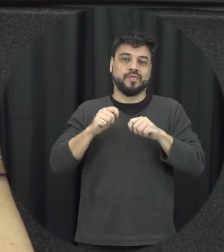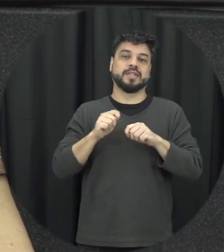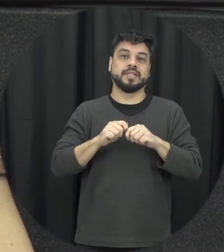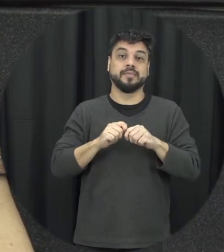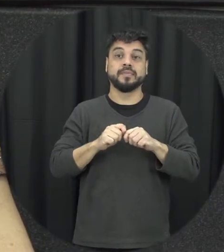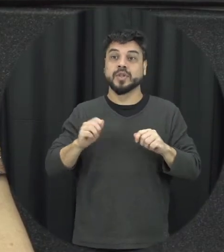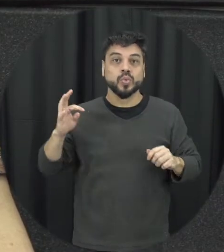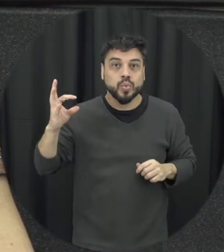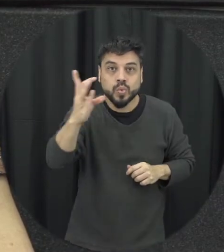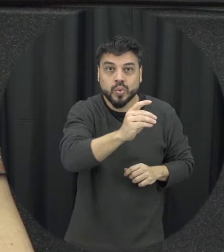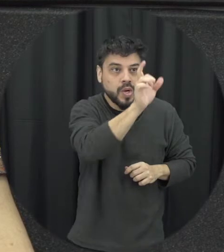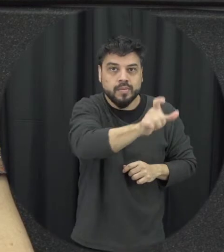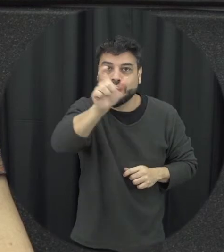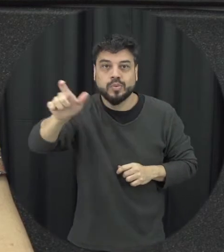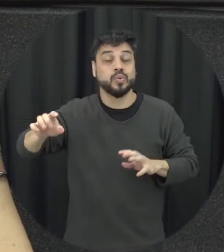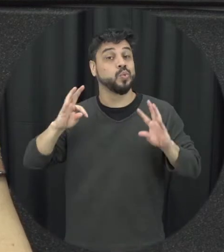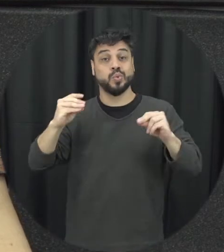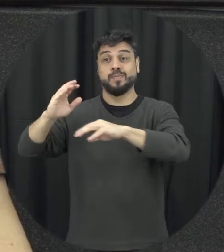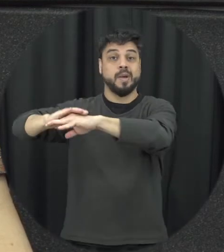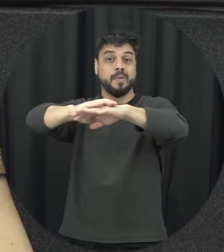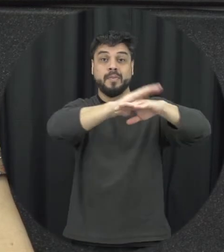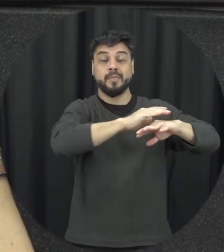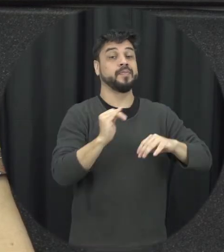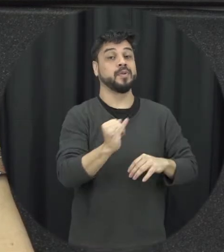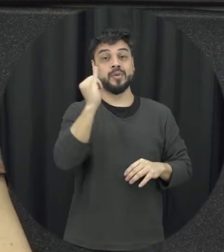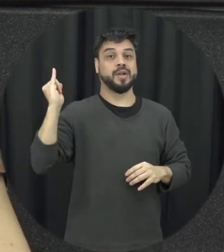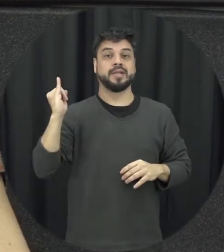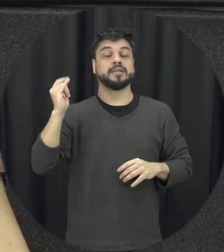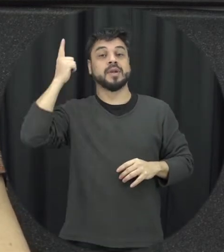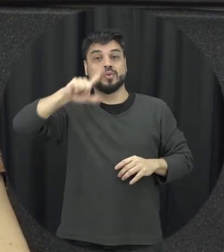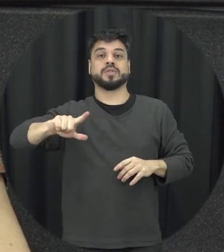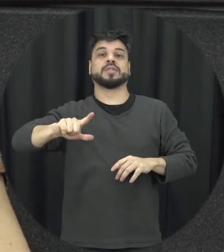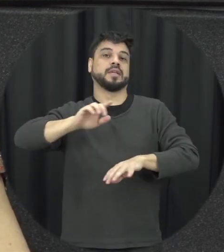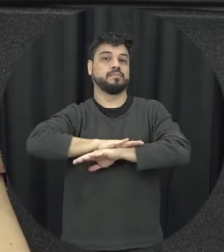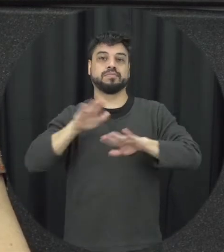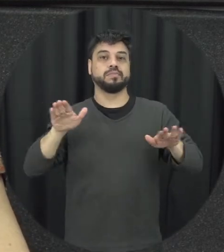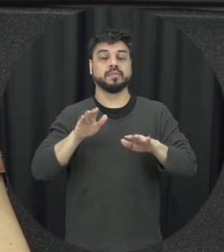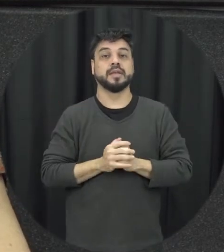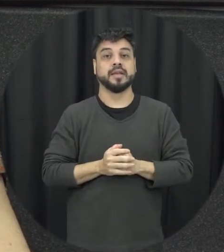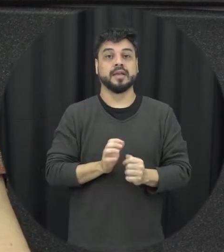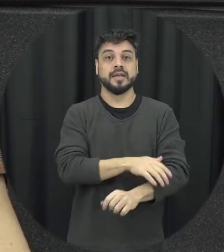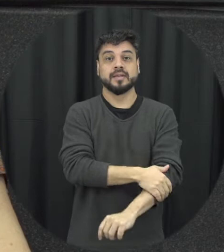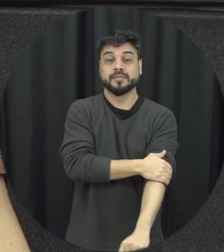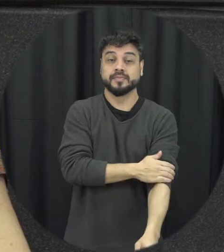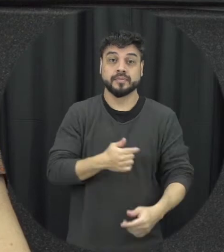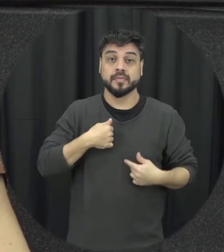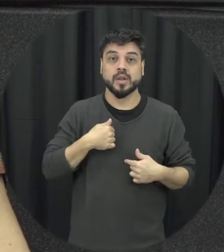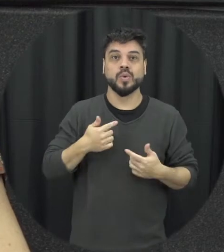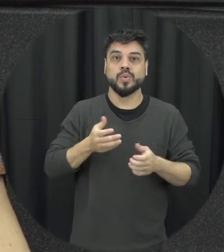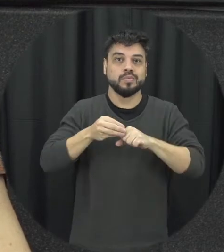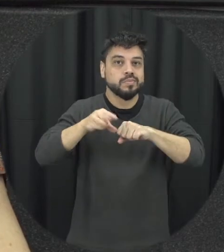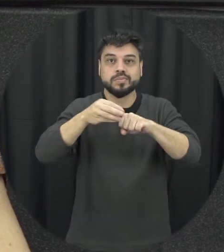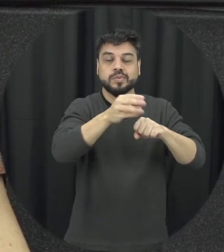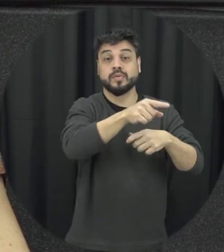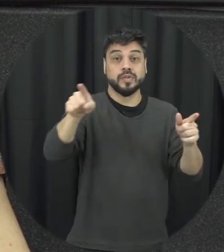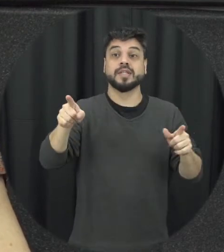esse ciclo, eu deixo aí essa mensagens convite para todos né porque eu também se sinta engajado com